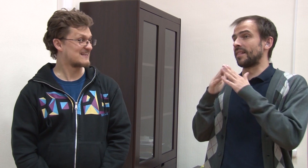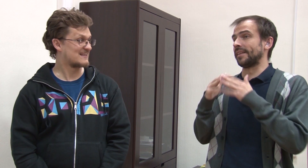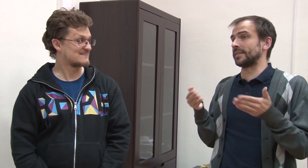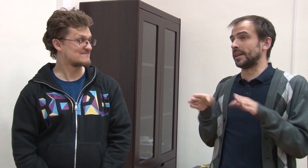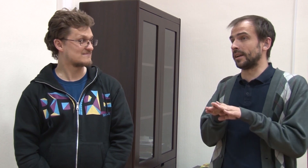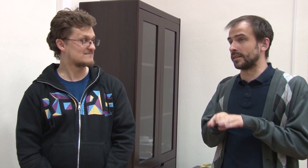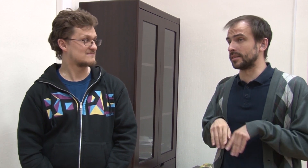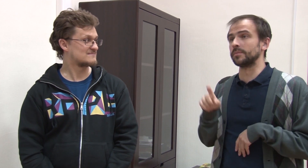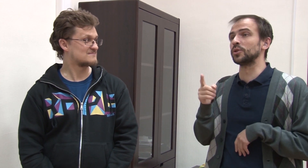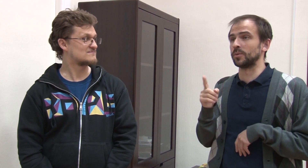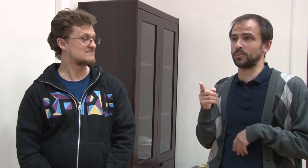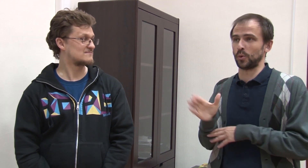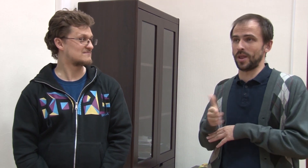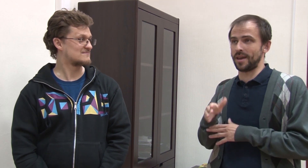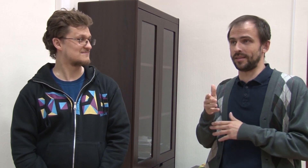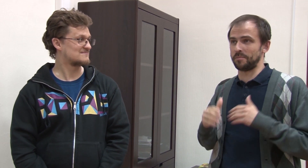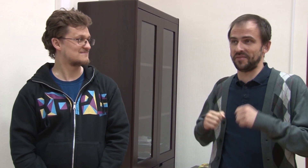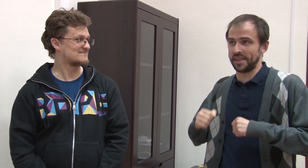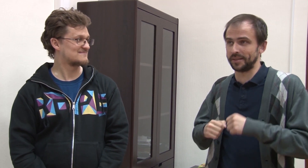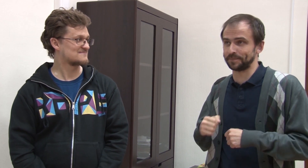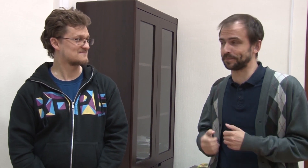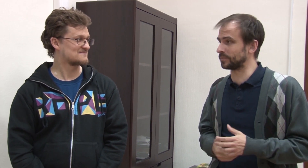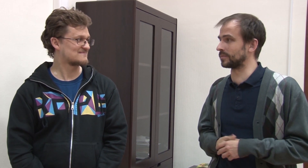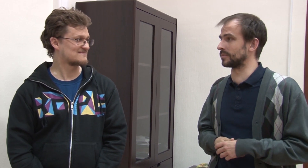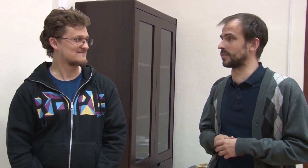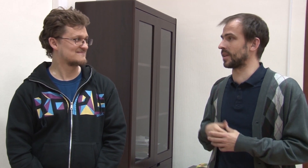детский лагерь закрылся. Почему? Потому что гуляет медведь.